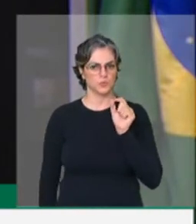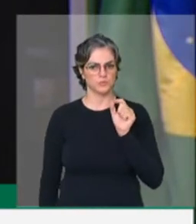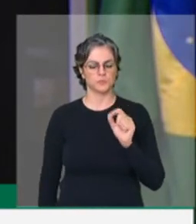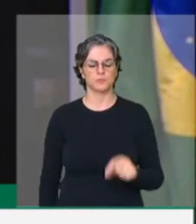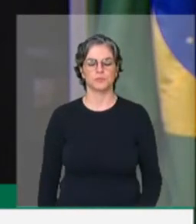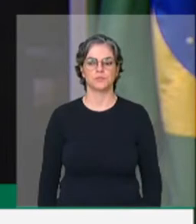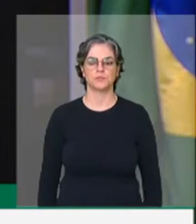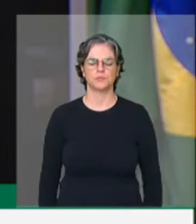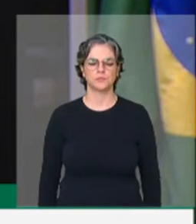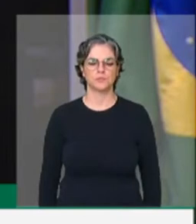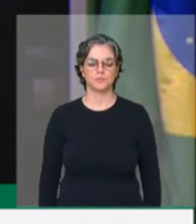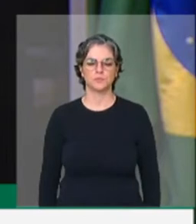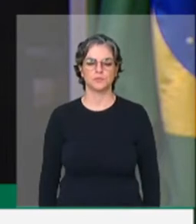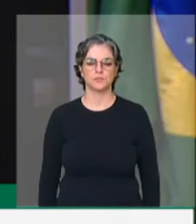RÁPIDA. É APENAS PARA REGISTRAR E AGRADECER TODO